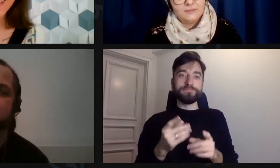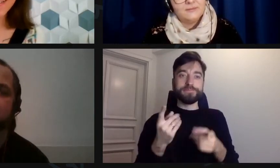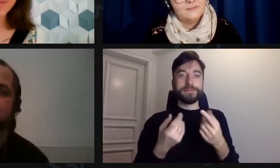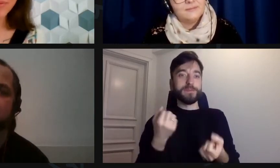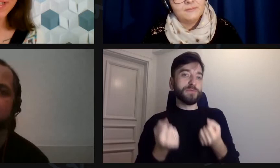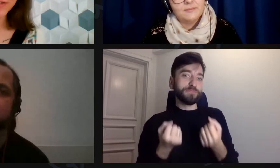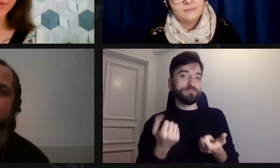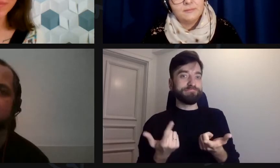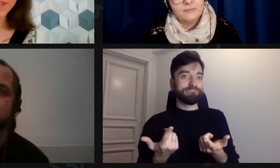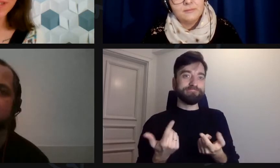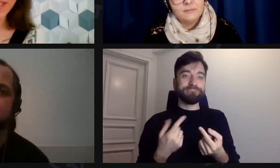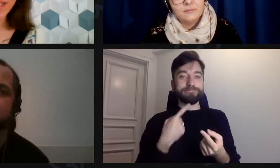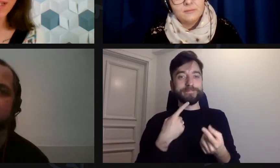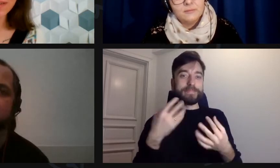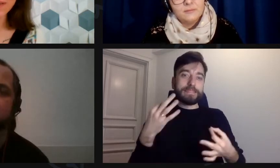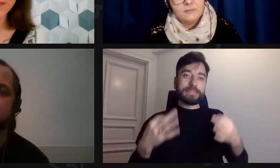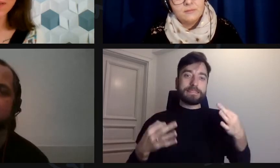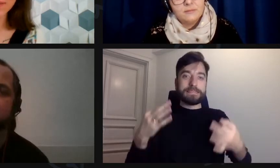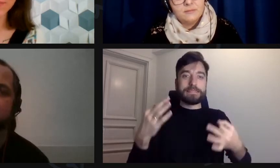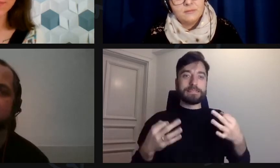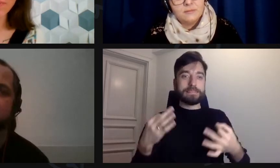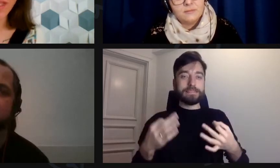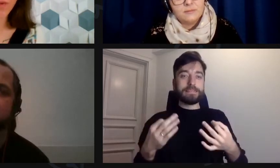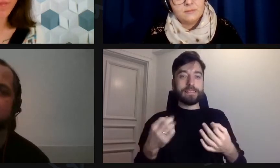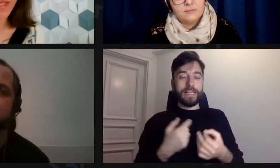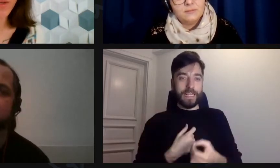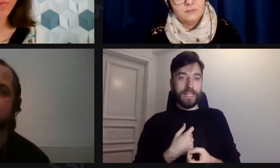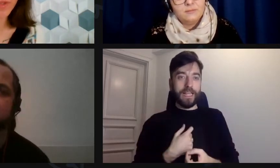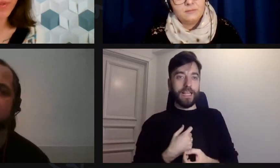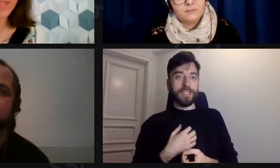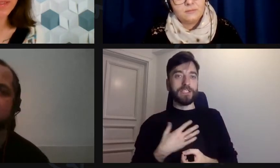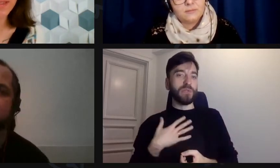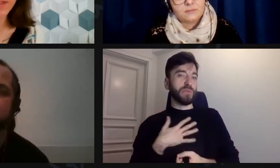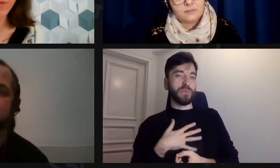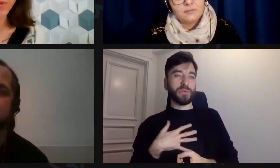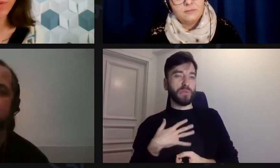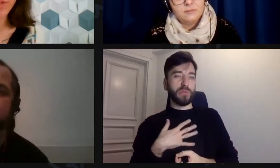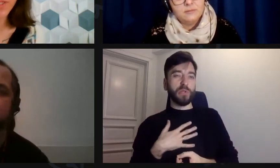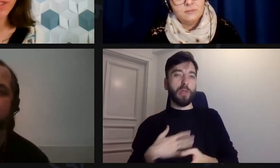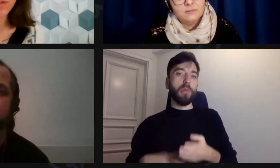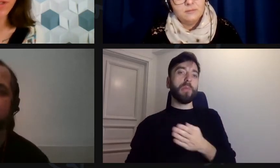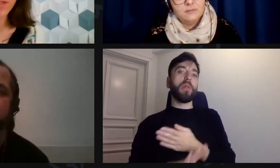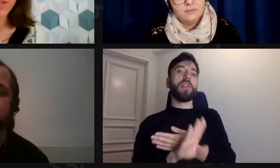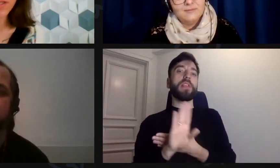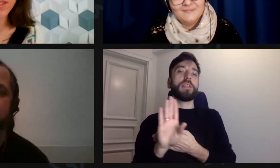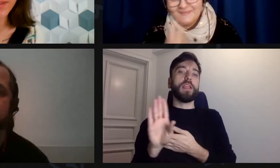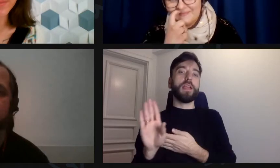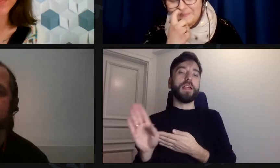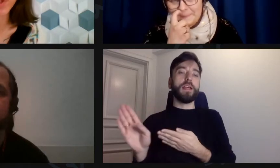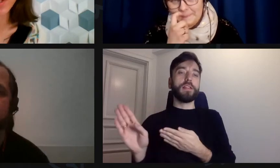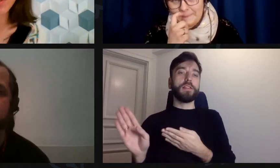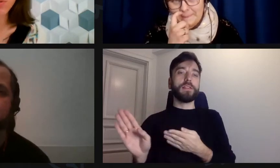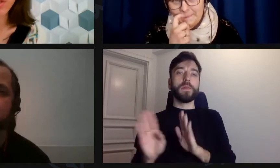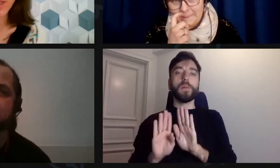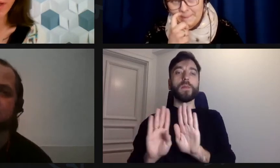bo ja osobiście nie lubię robić prezentacji z grupą jeżeli jest to coś narzuconego,